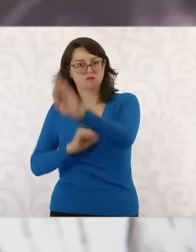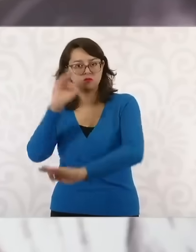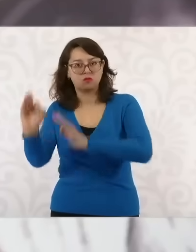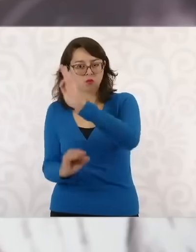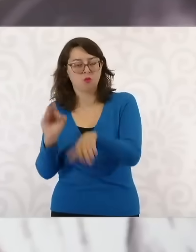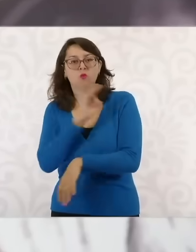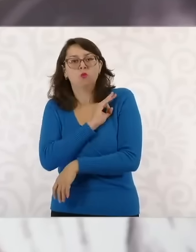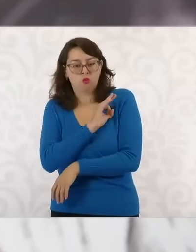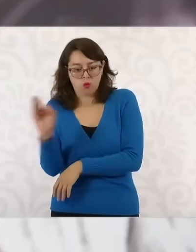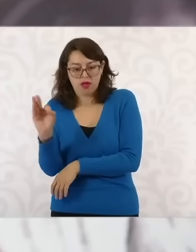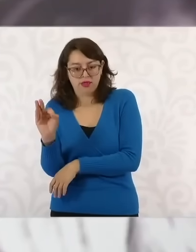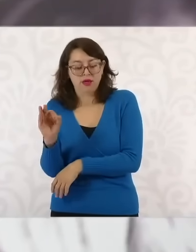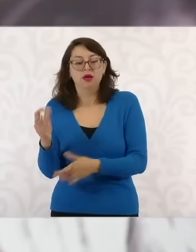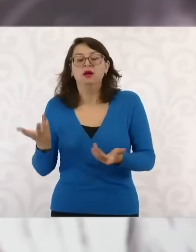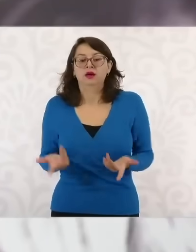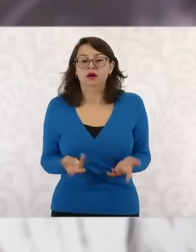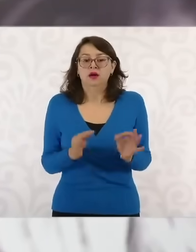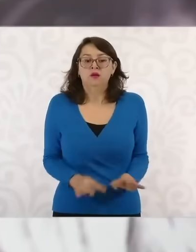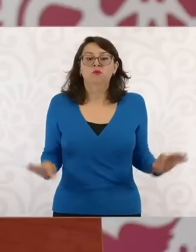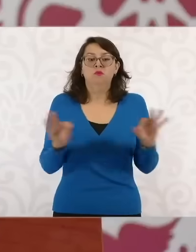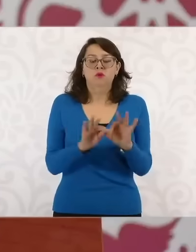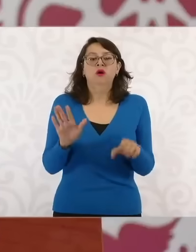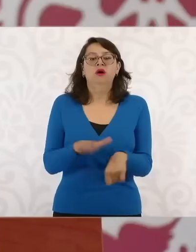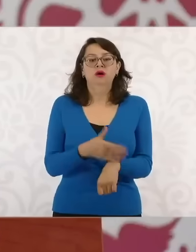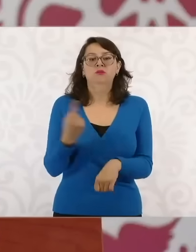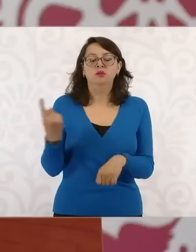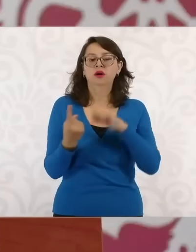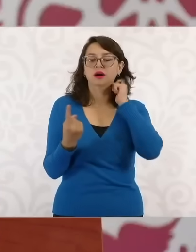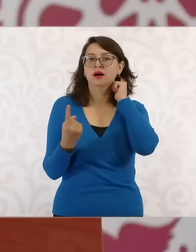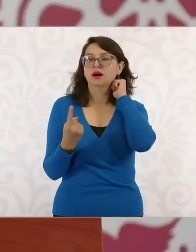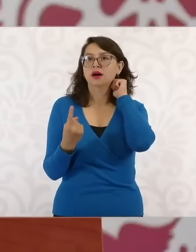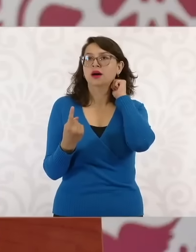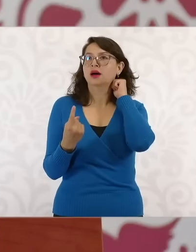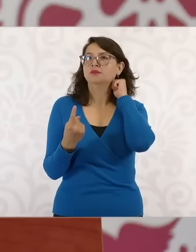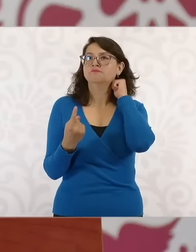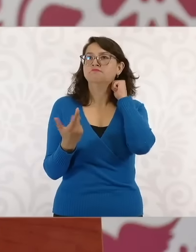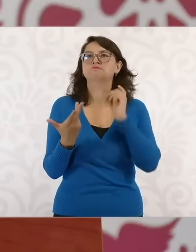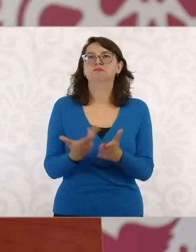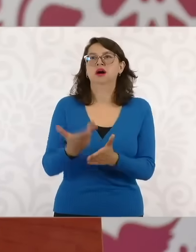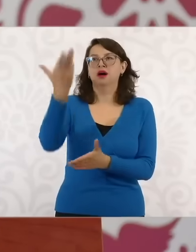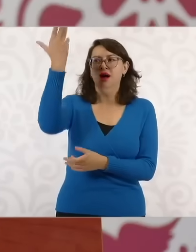Porque y esto lo conocimos nosotros hace bastantes años a partir de lo que nos decían